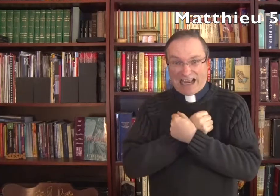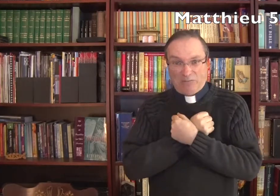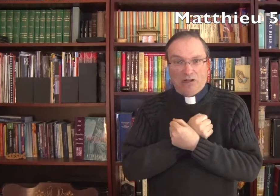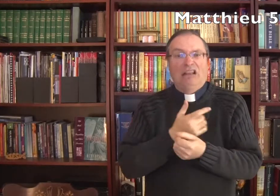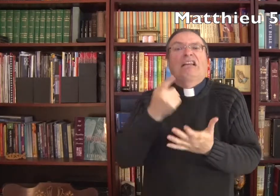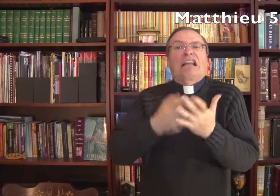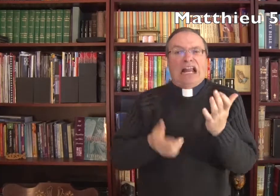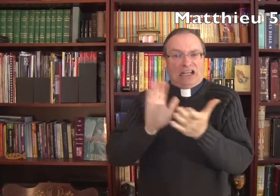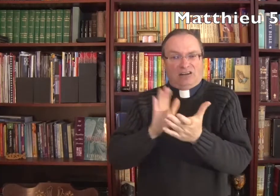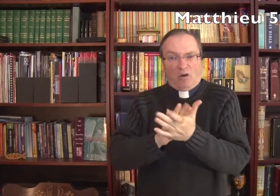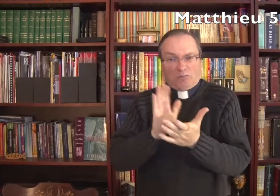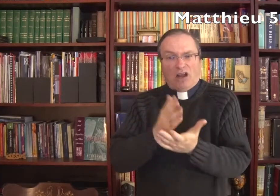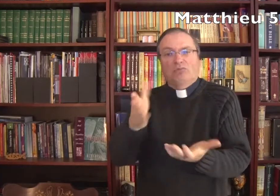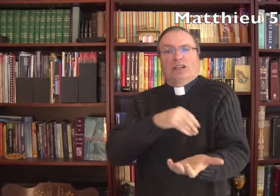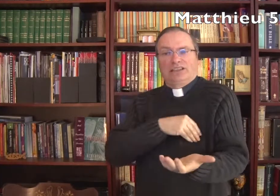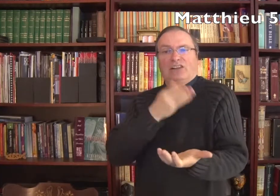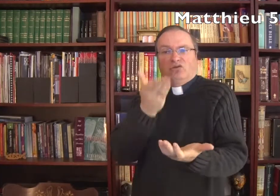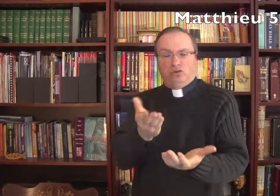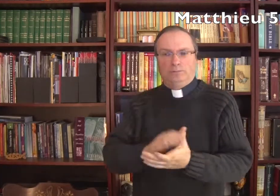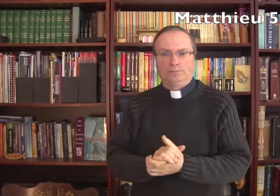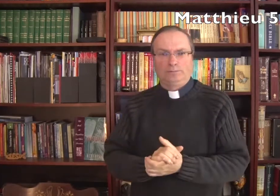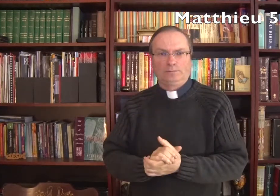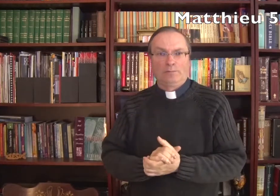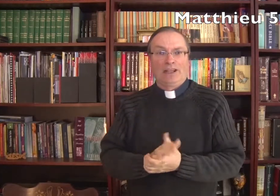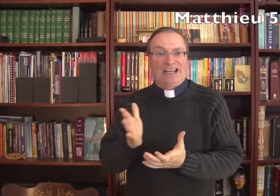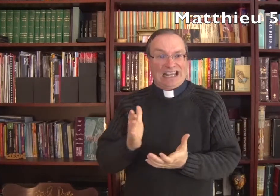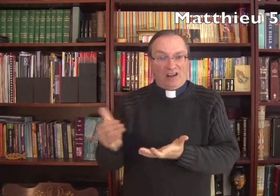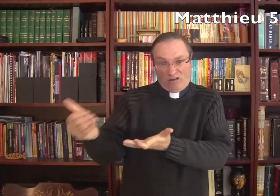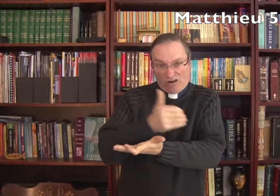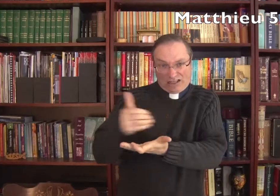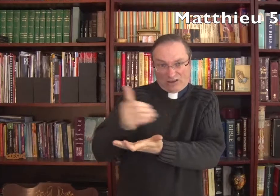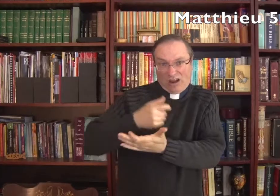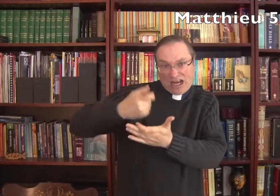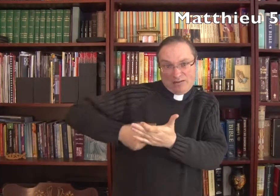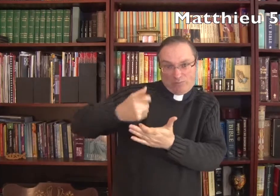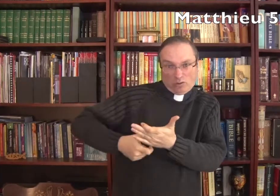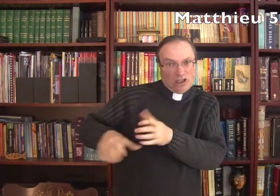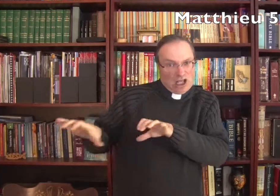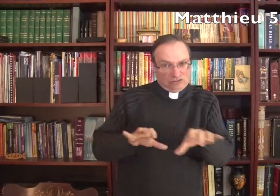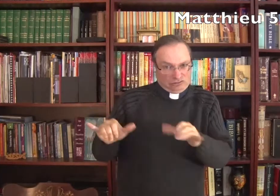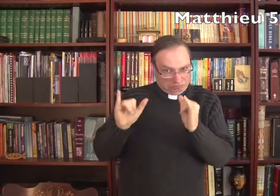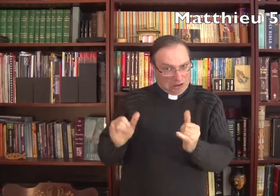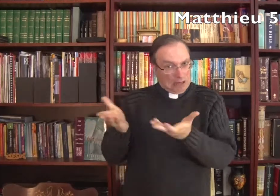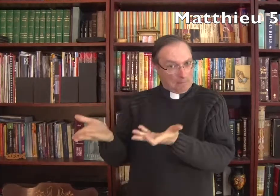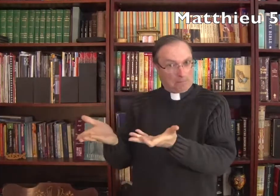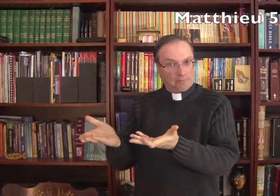quelle récompense méritez-vous? Les collecteurs d’impôts n’agissent-ils pas de même?